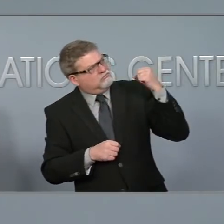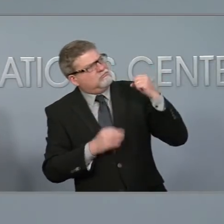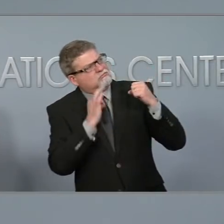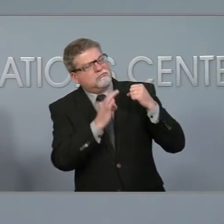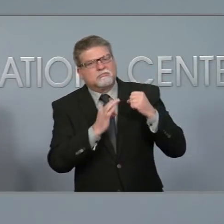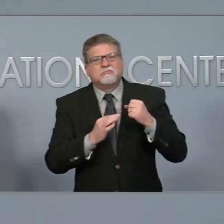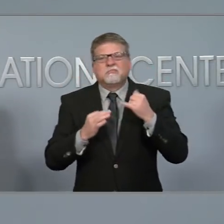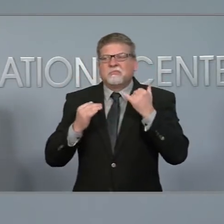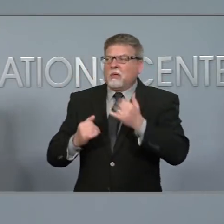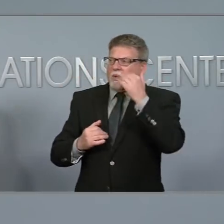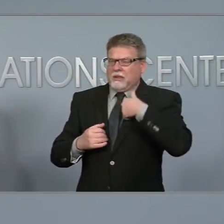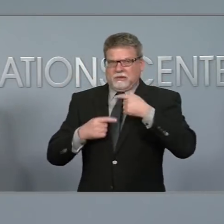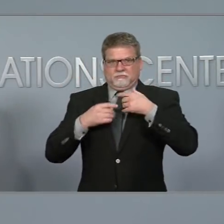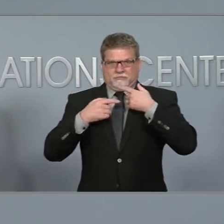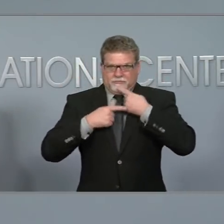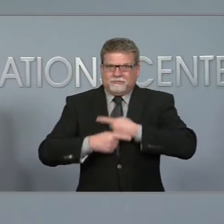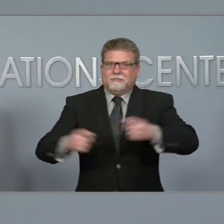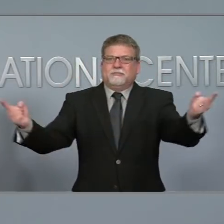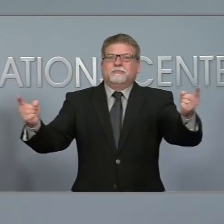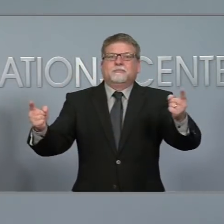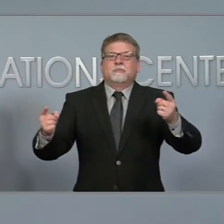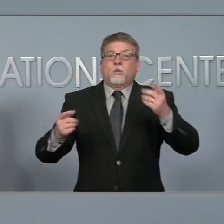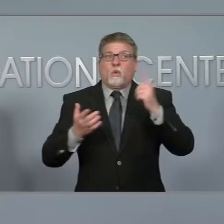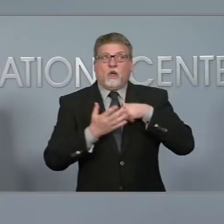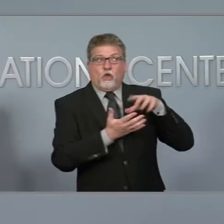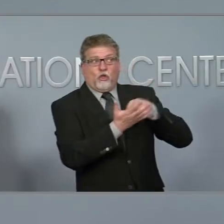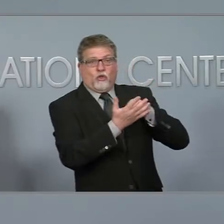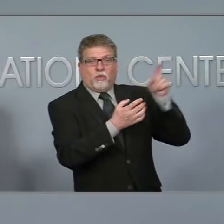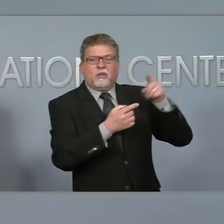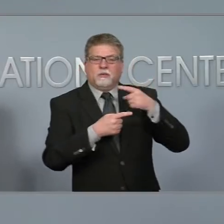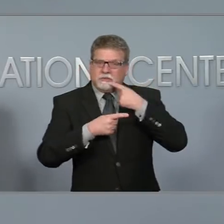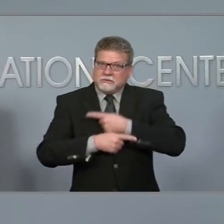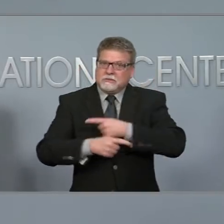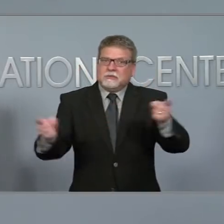de mascarilla sería lo correcto para ellos hacer lo